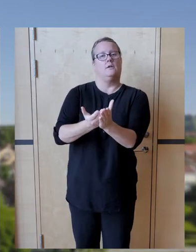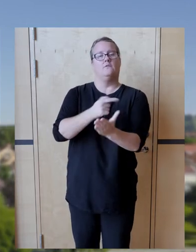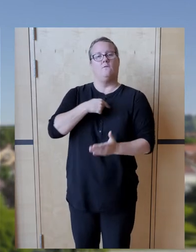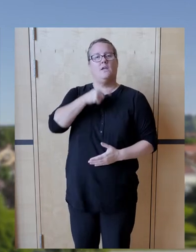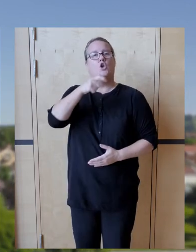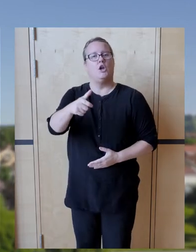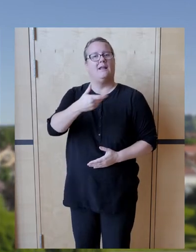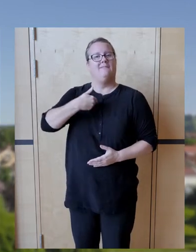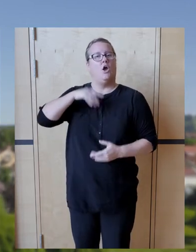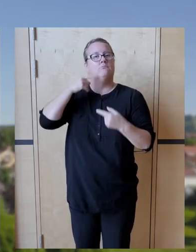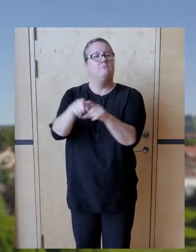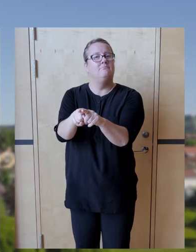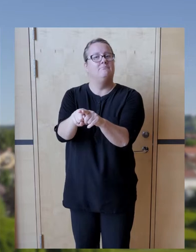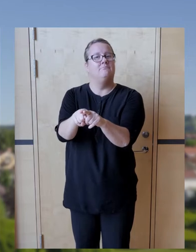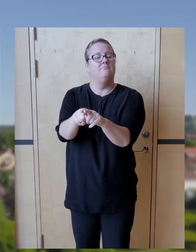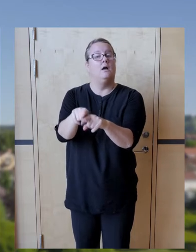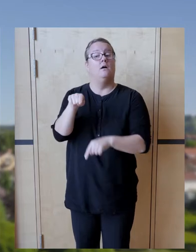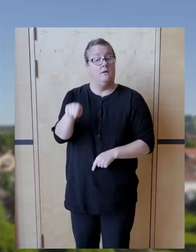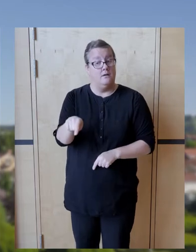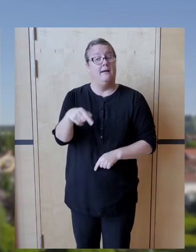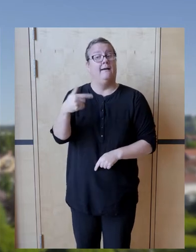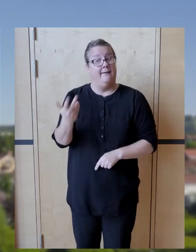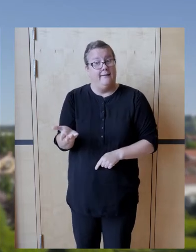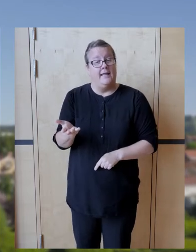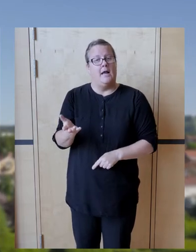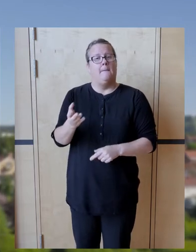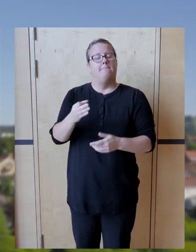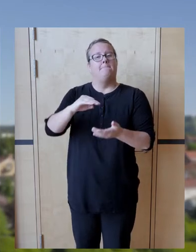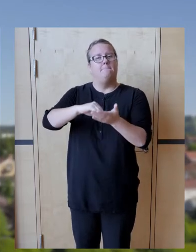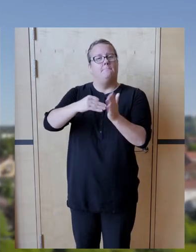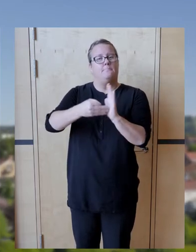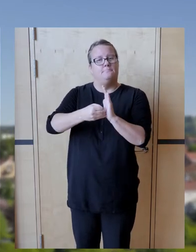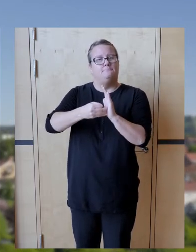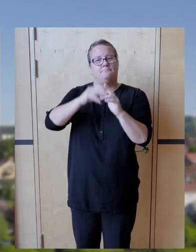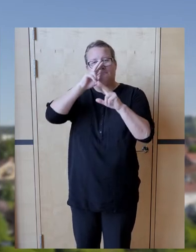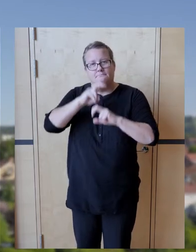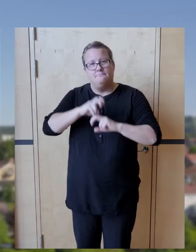Till Och det var då Projektering för ett ägande av vård och omsorgsboende